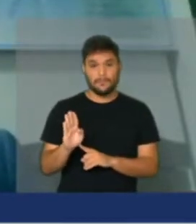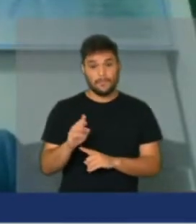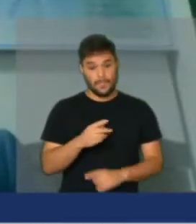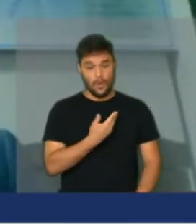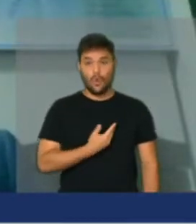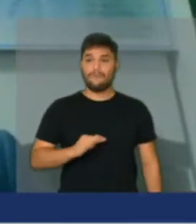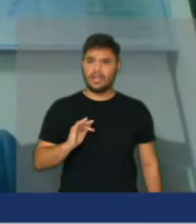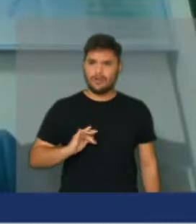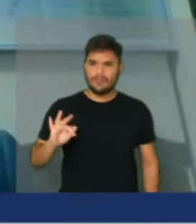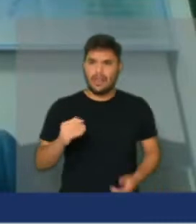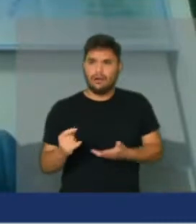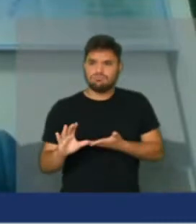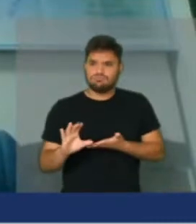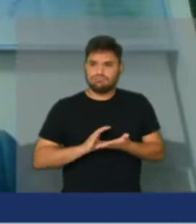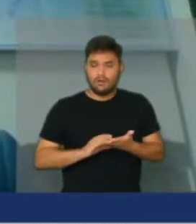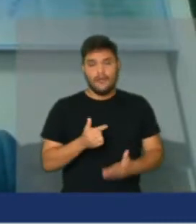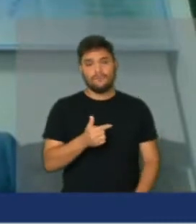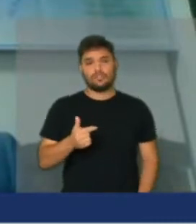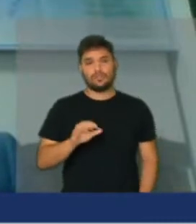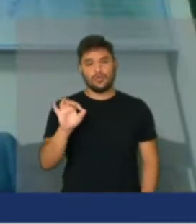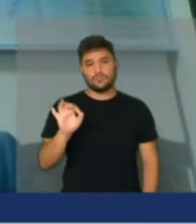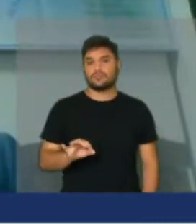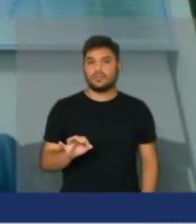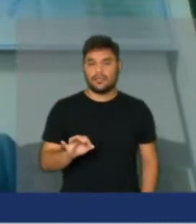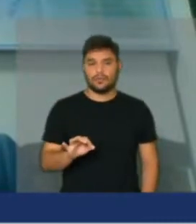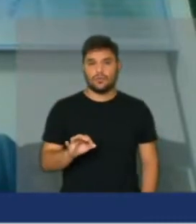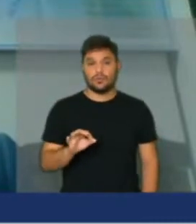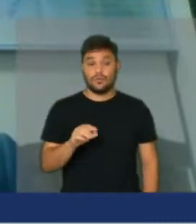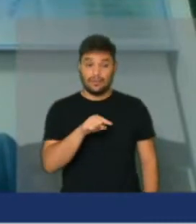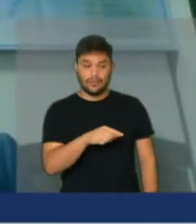ARRECADA CERCA DE 22% DO PIB EM UMA CARGA TRIBUTÁRIA TOTAL NA ORDEM DE 34% DO PIB. DE